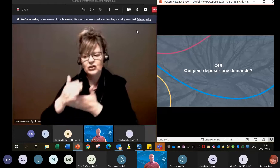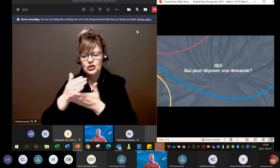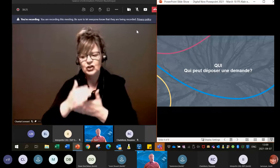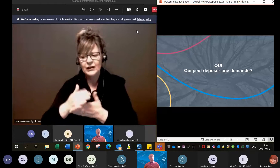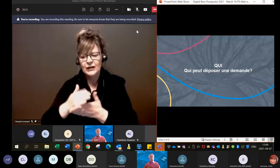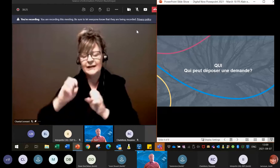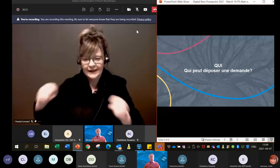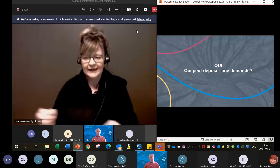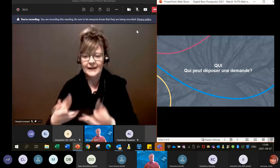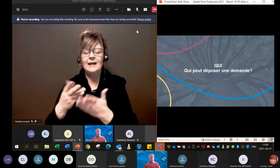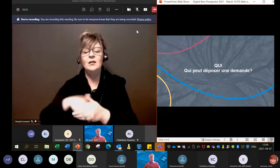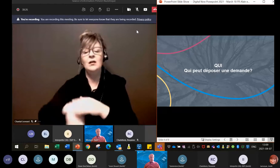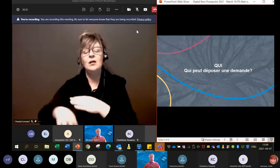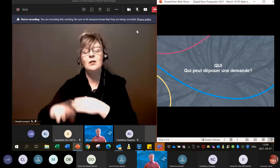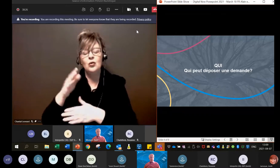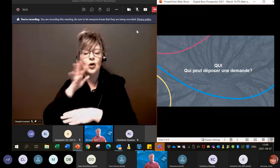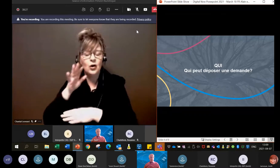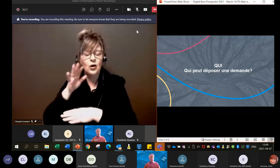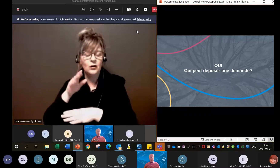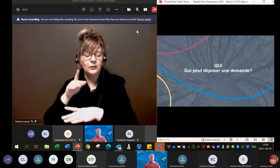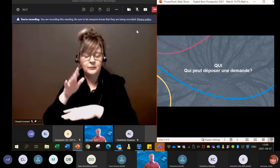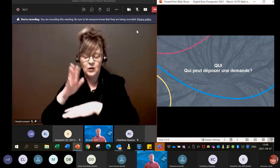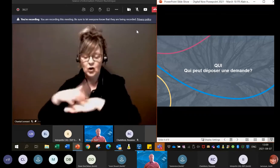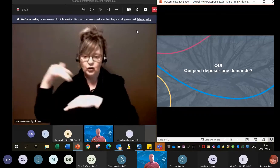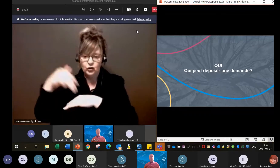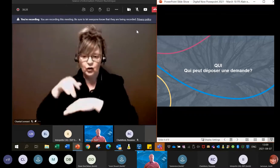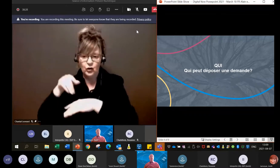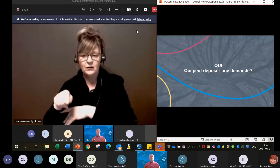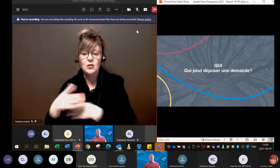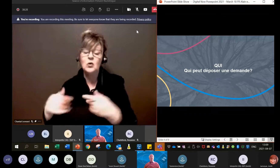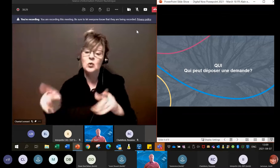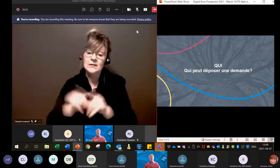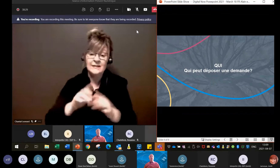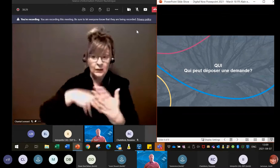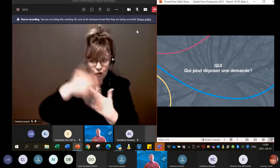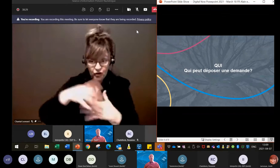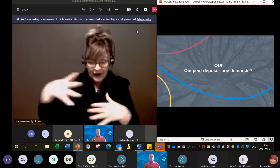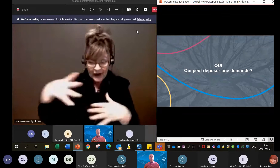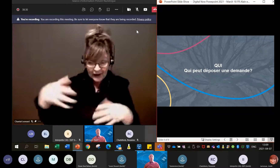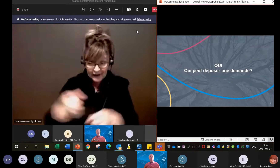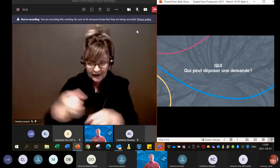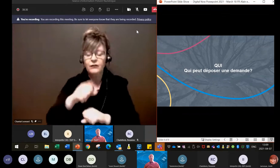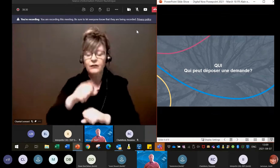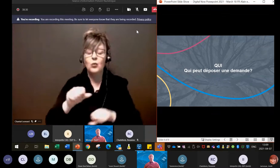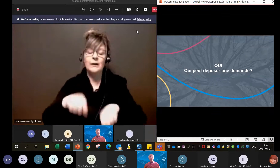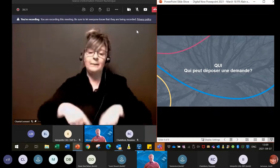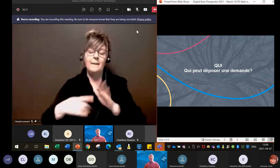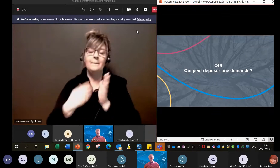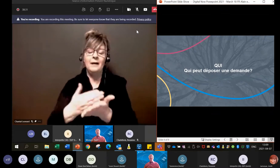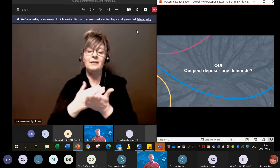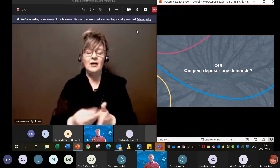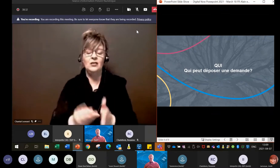partagés de façon numérique. Vous pouvez présenter une demande pour les coûts